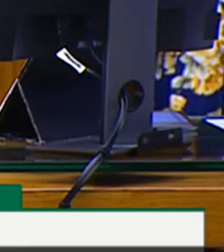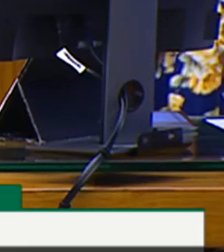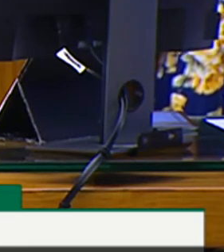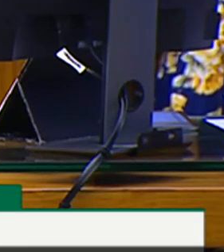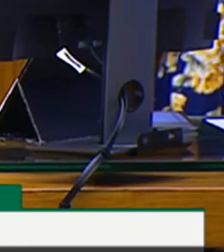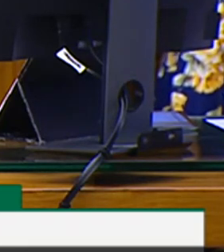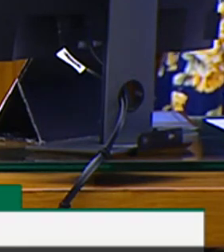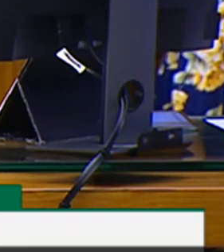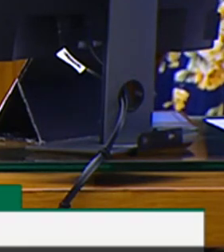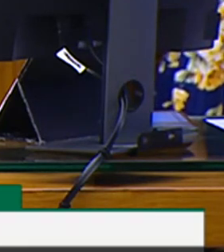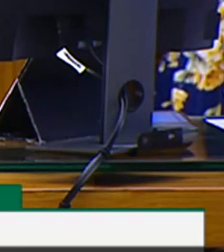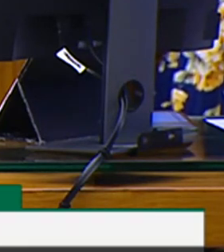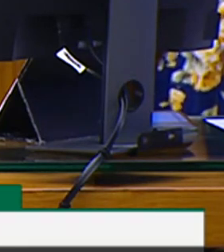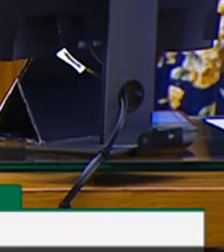MEDIDA PROVISÓRIA TROUXE. -- [PRESIDENTE]: